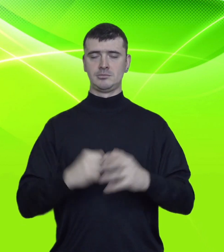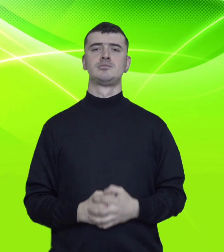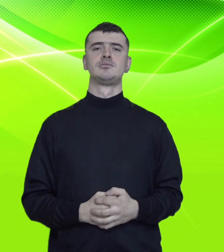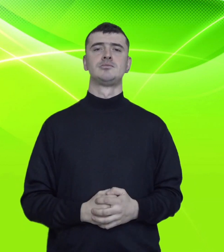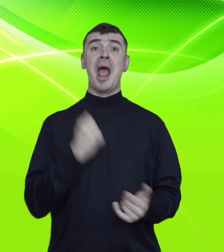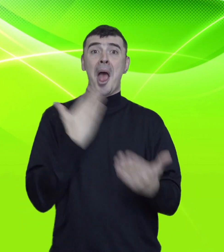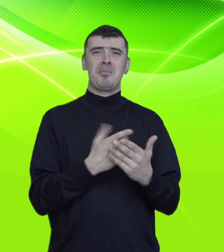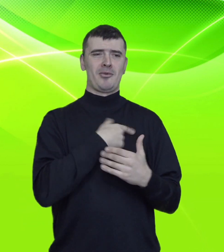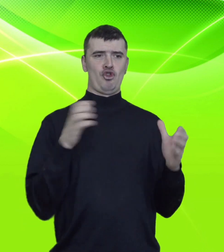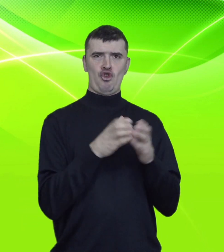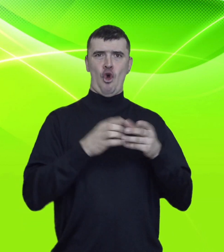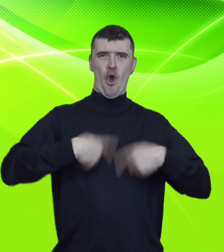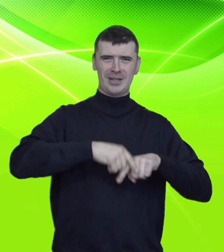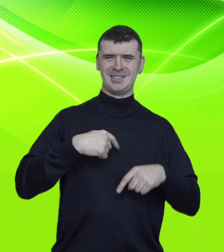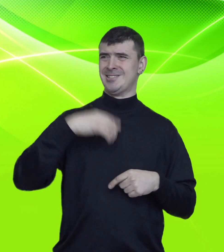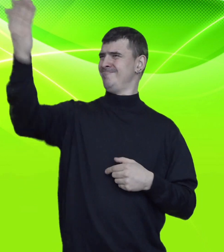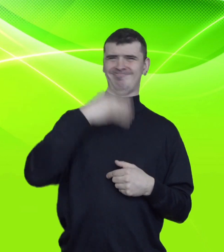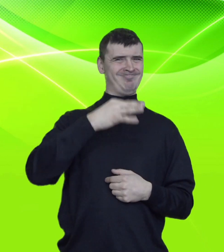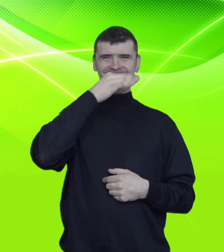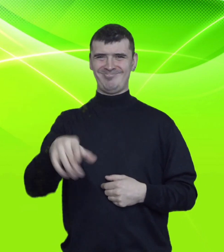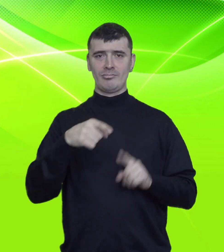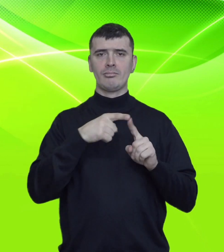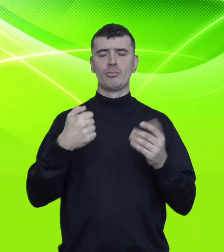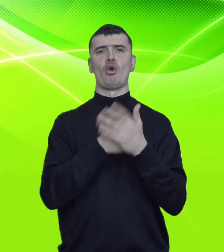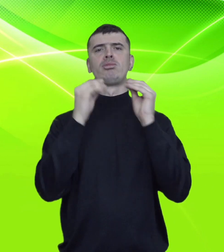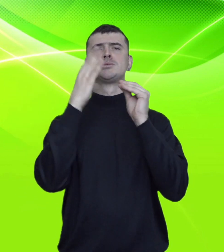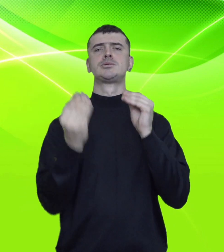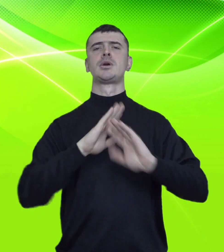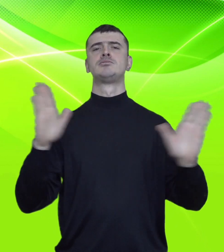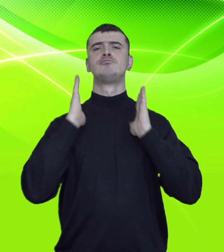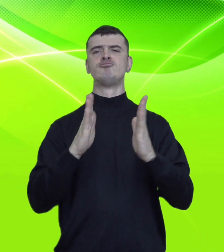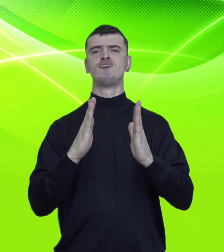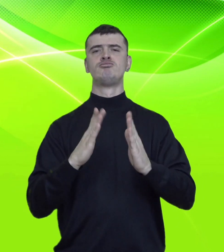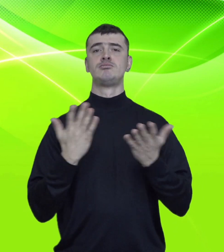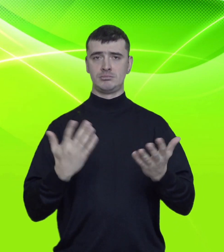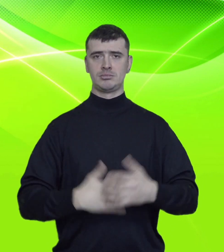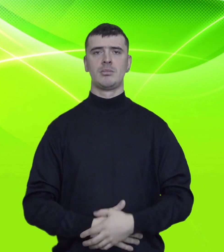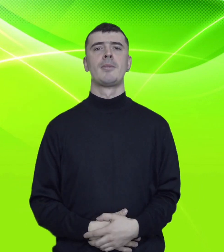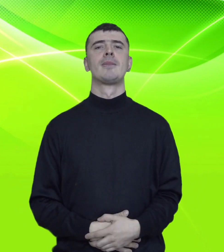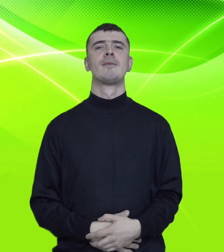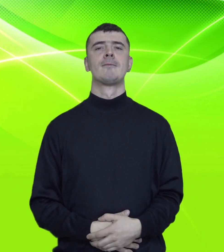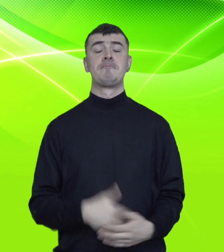а финансовая компания – лишь в течение 10 дней.